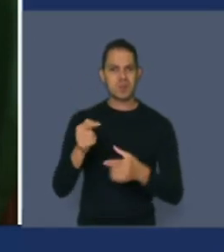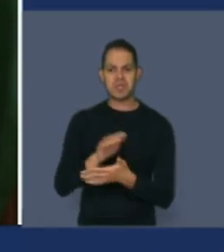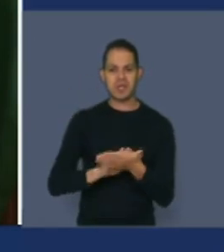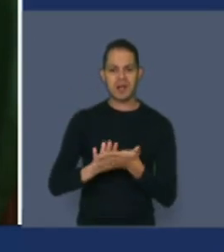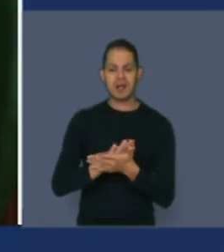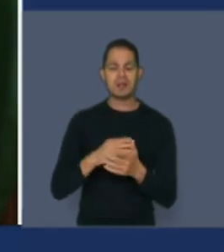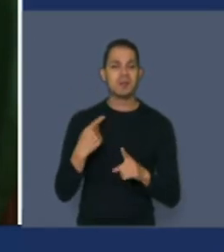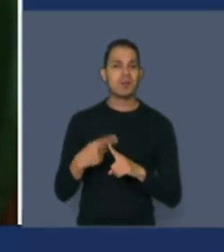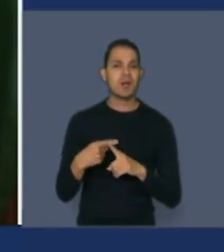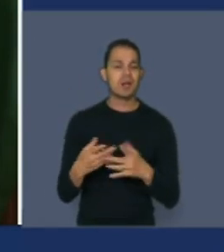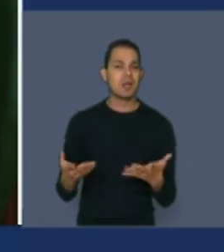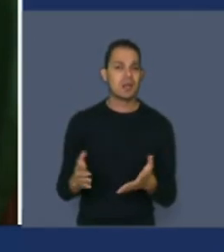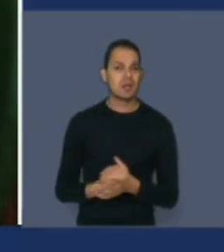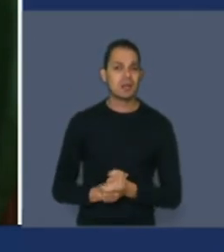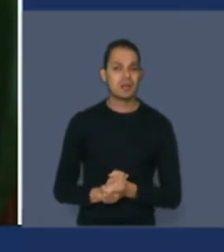ESTÁ PASSANDO NESSE MOMENTO?